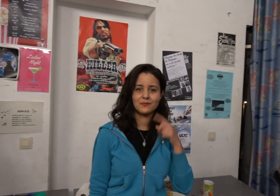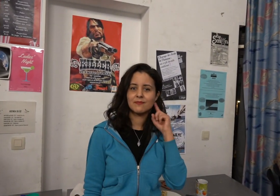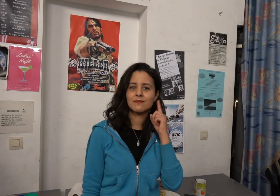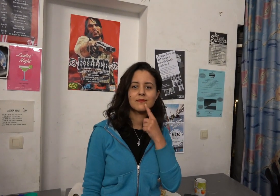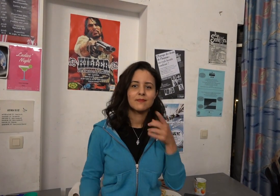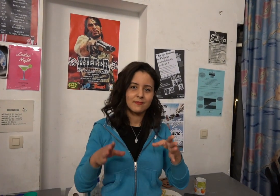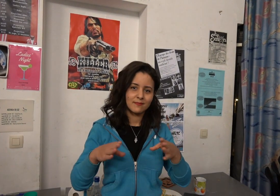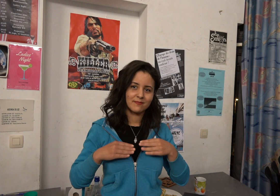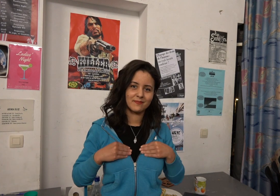accepter ma surdité